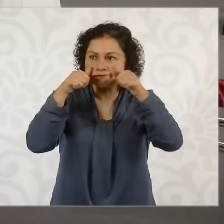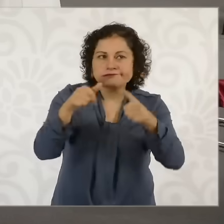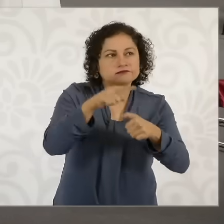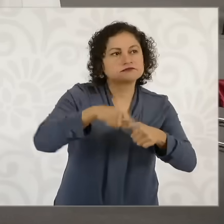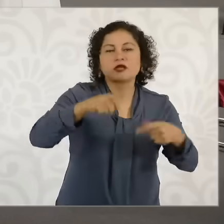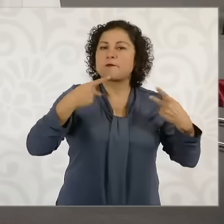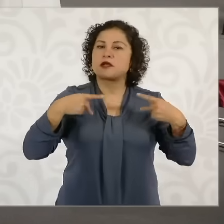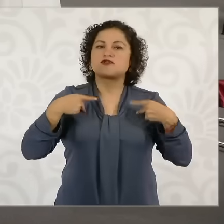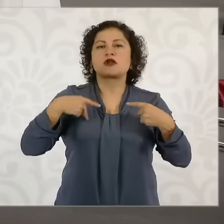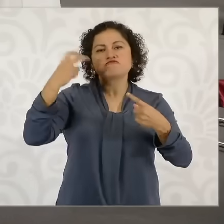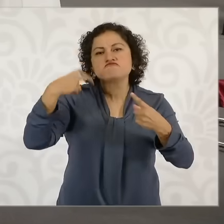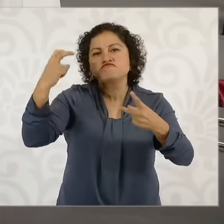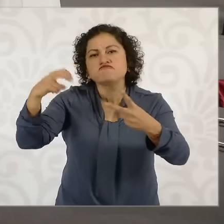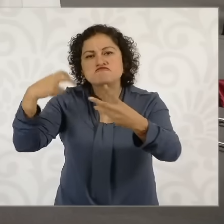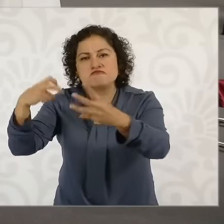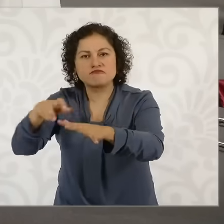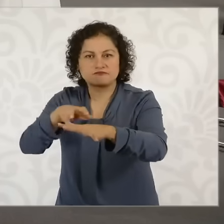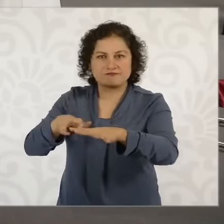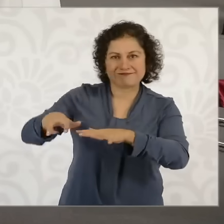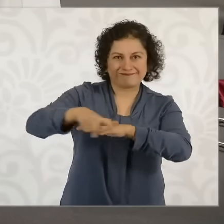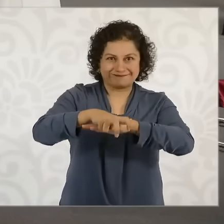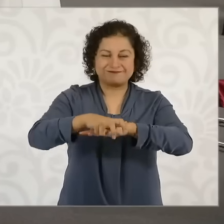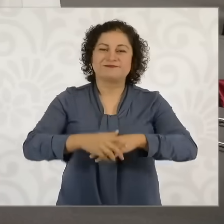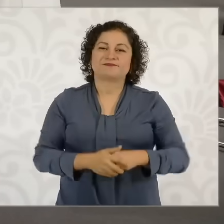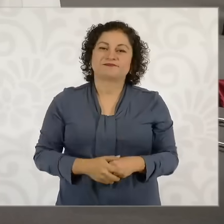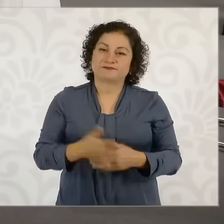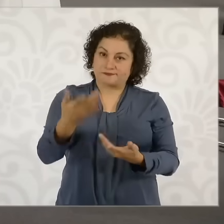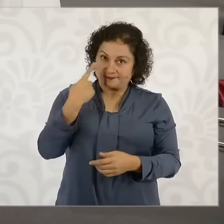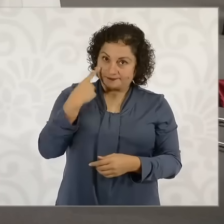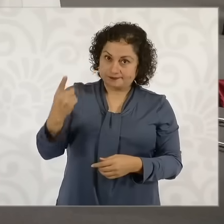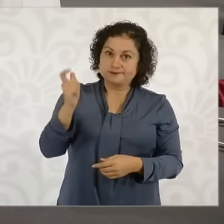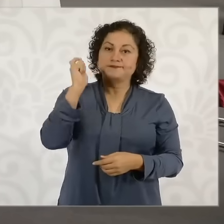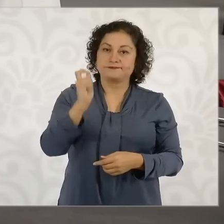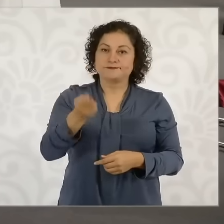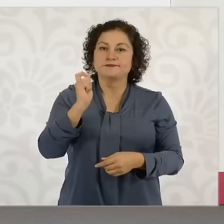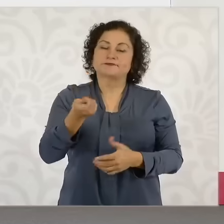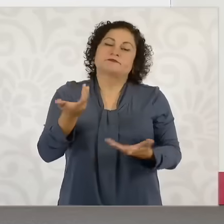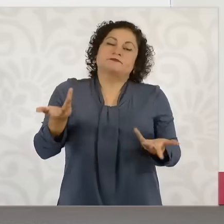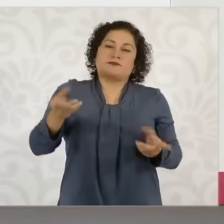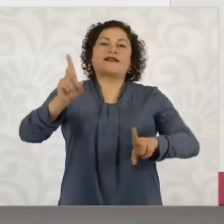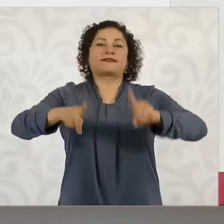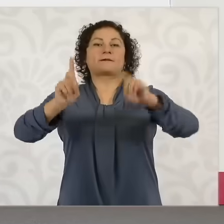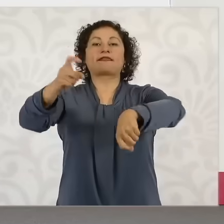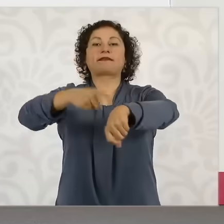Ustedes pueden ver que también interviene las temporadas altas. De aquí ven marzo y abril